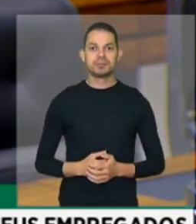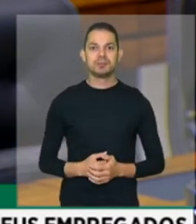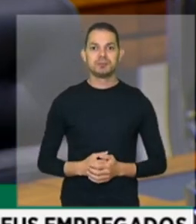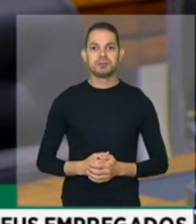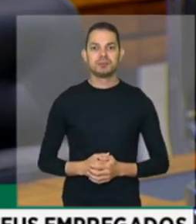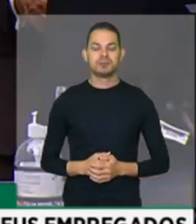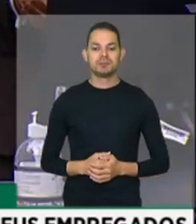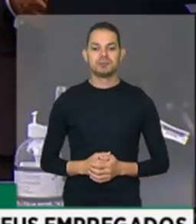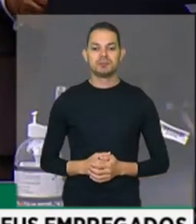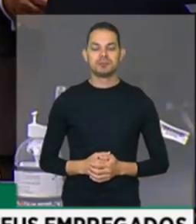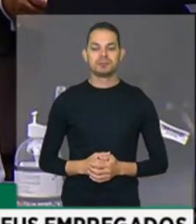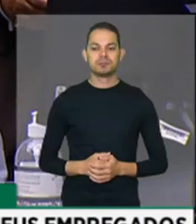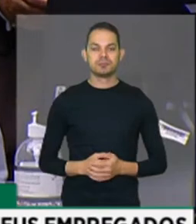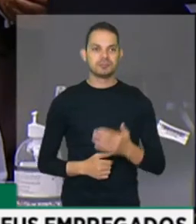POR ISSO NÓS VAMOS SER NÃO [CORTE] [PRESIDENTE]: